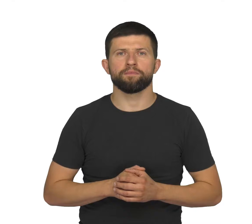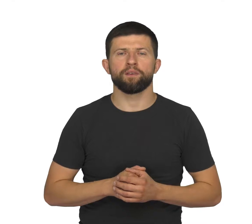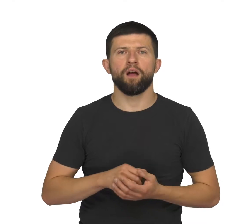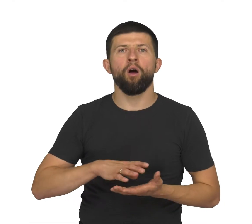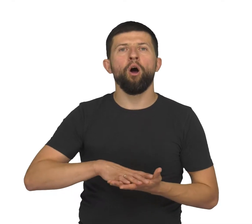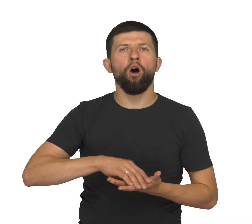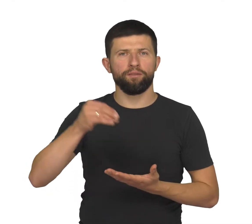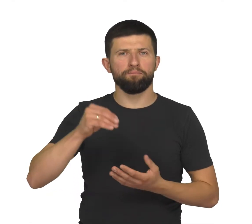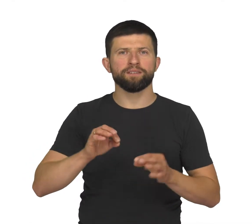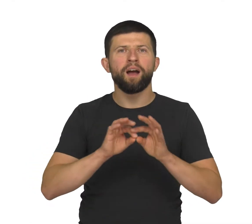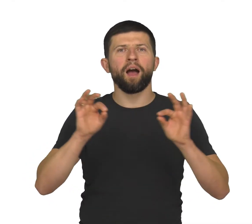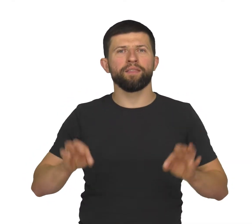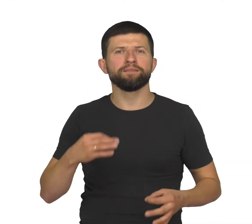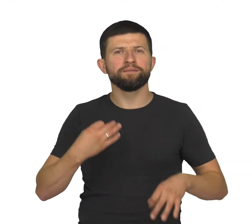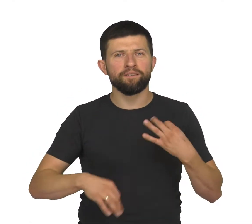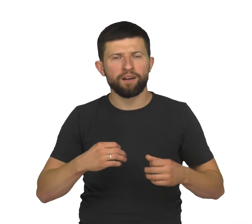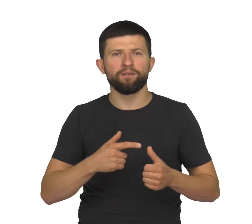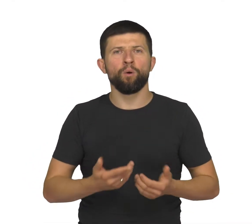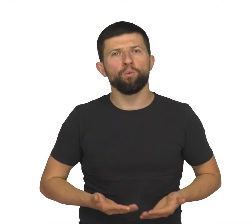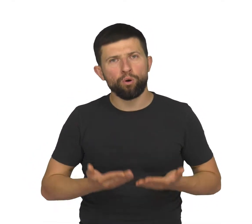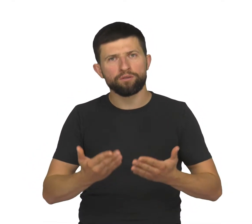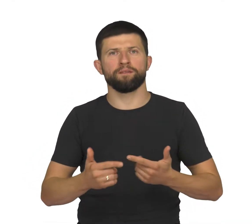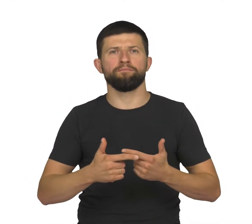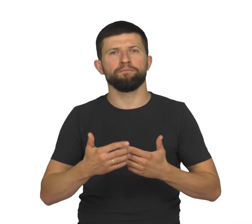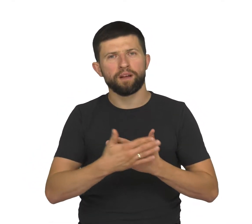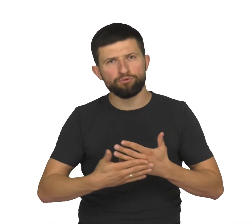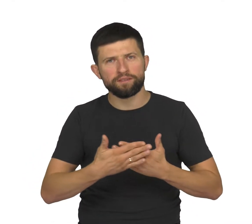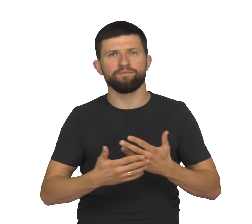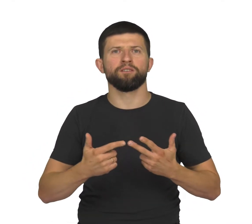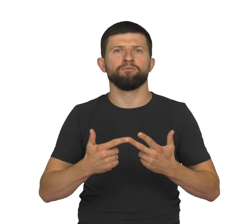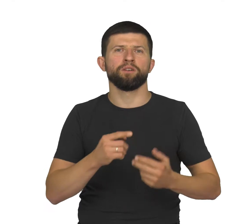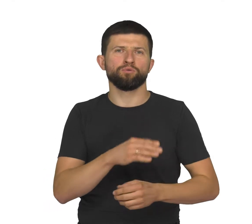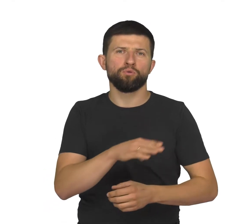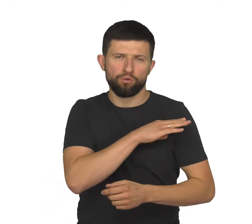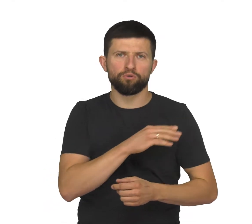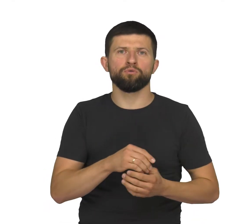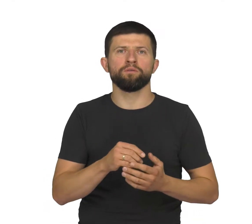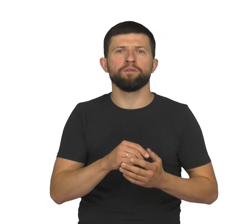Odpis aktu stanu cywilnego: urodzenia, małżeństwa, zgonu